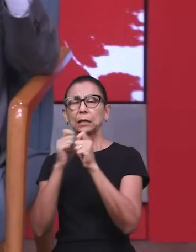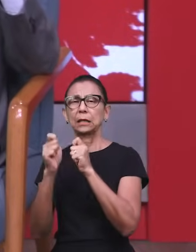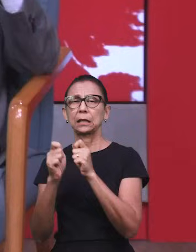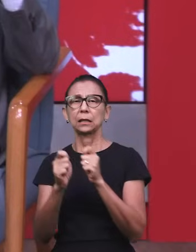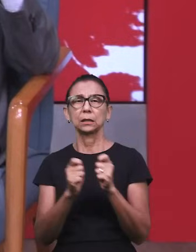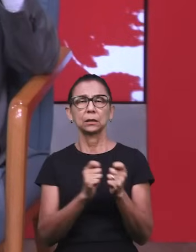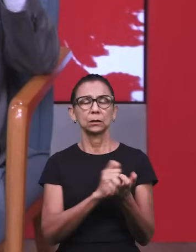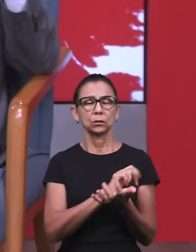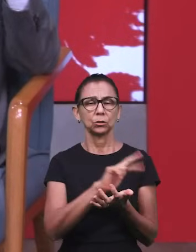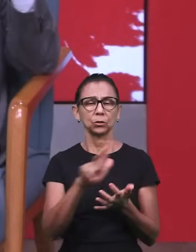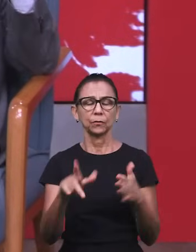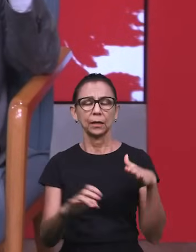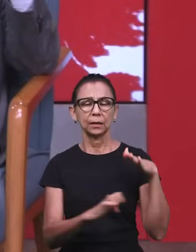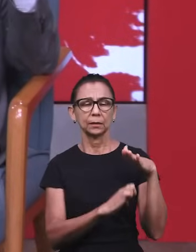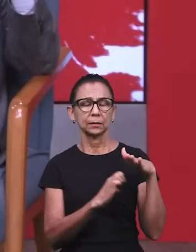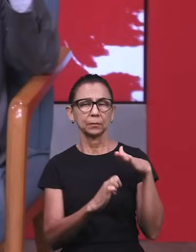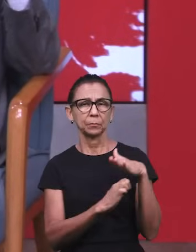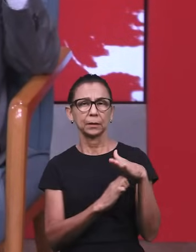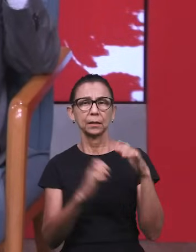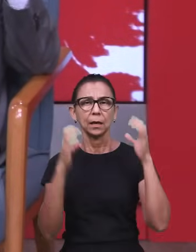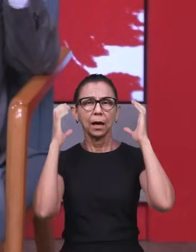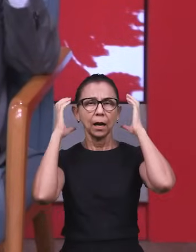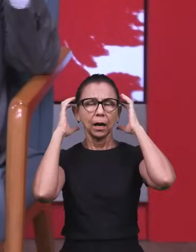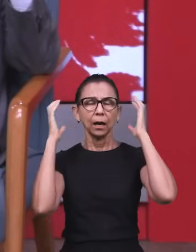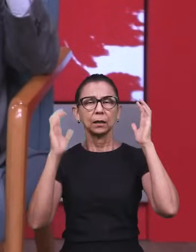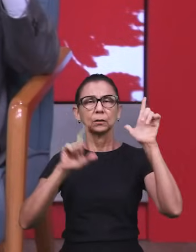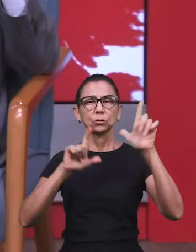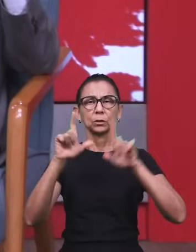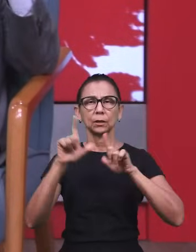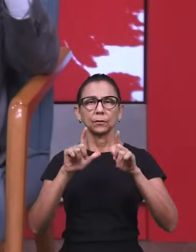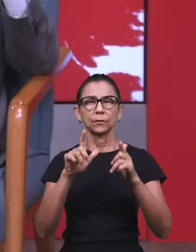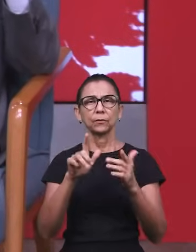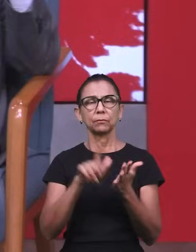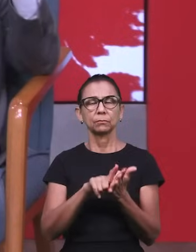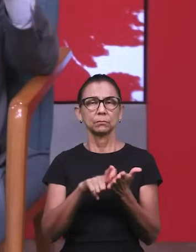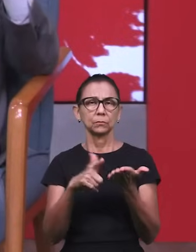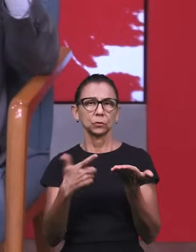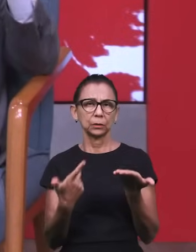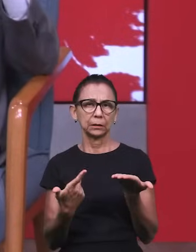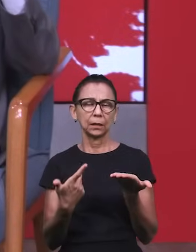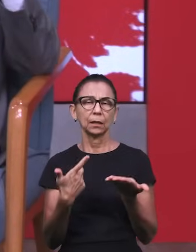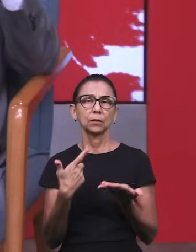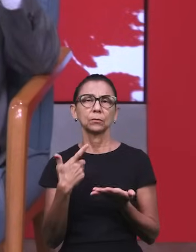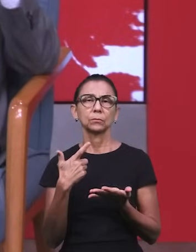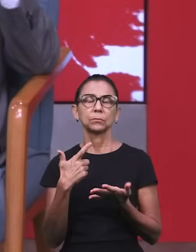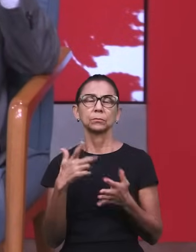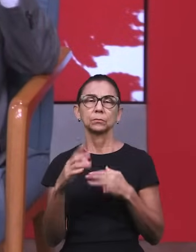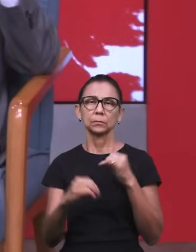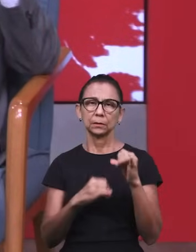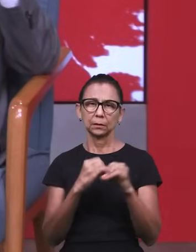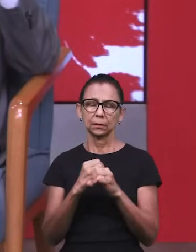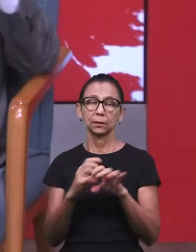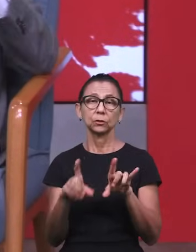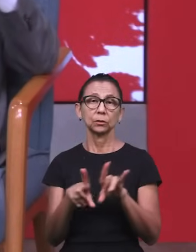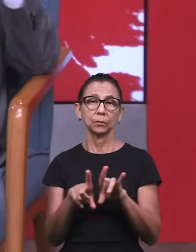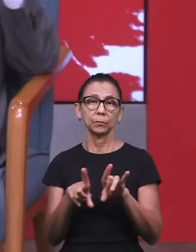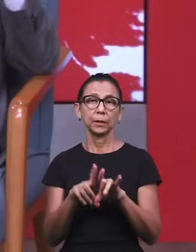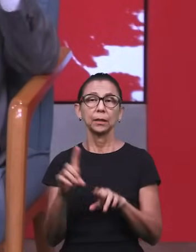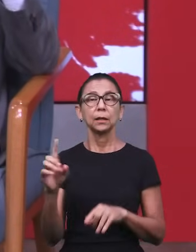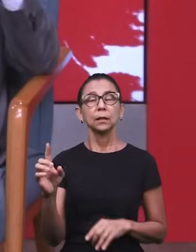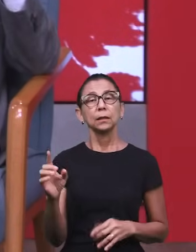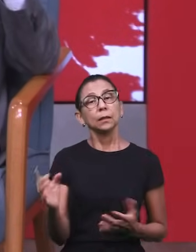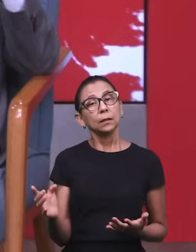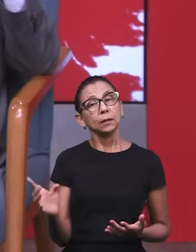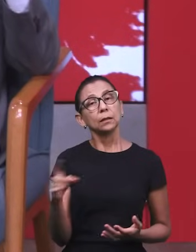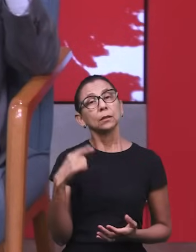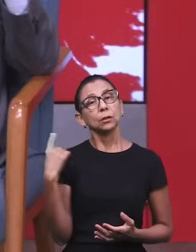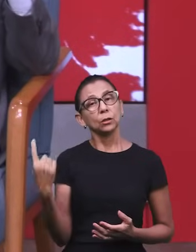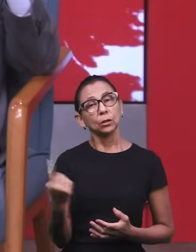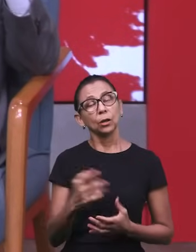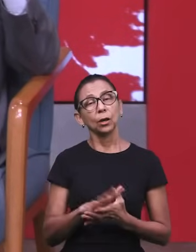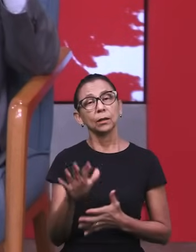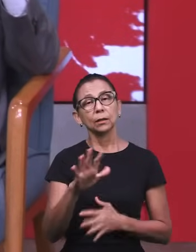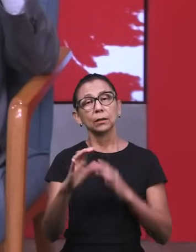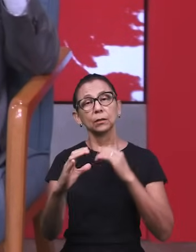de várias emissoras de rádio televisão jornal mas um dos maiores jornais do Brasil maiores redes né